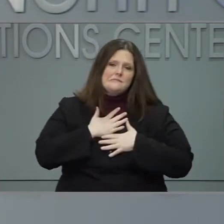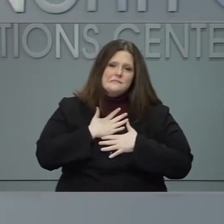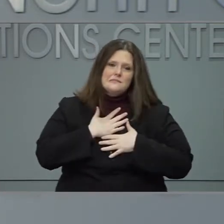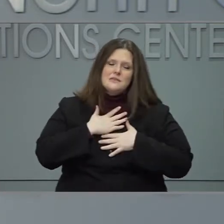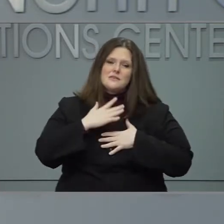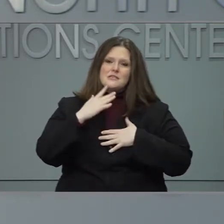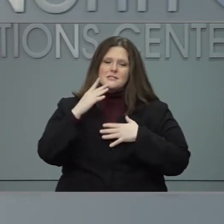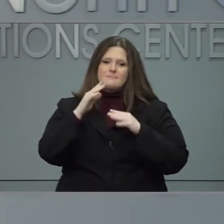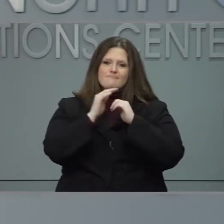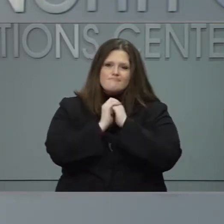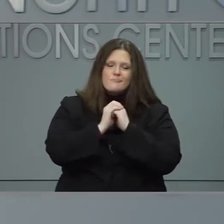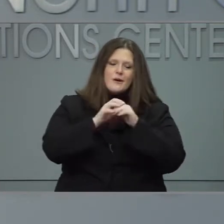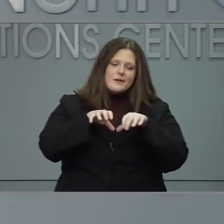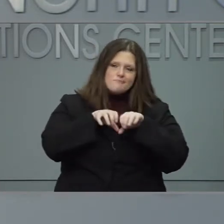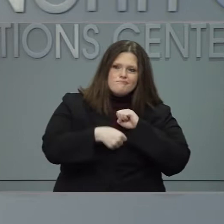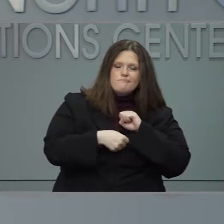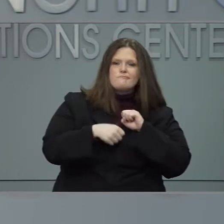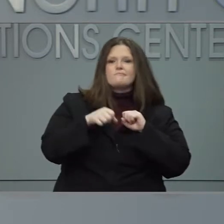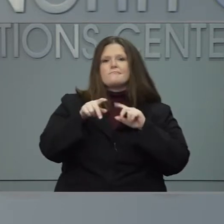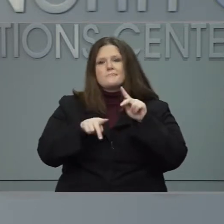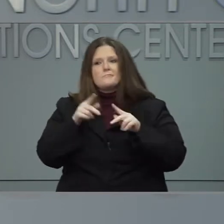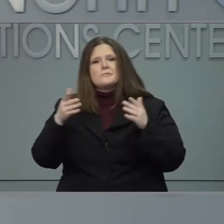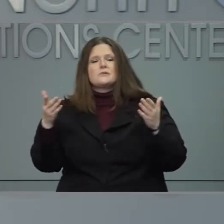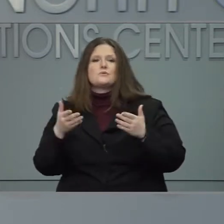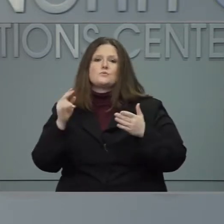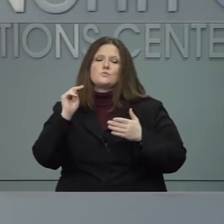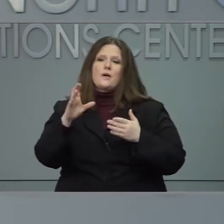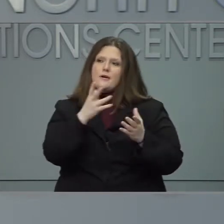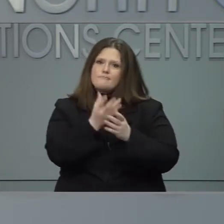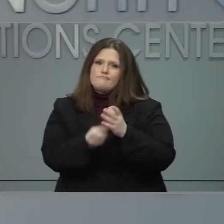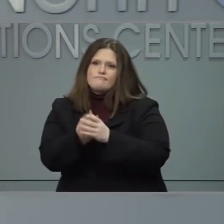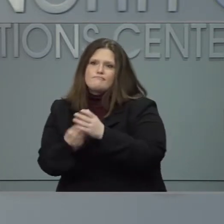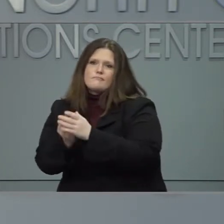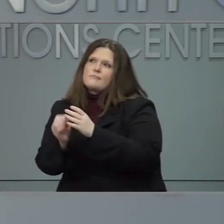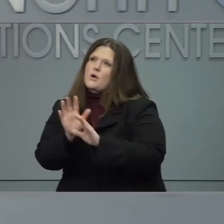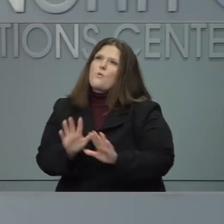nuestro país y del mundo que han fallecido a pesar de las sombrías